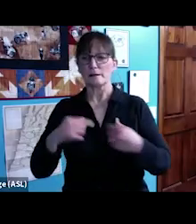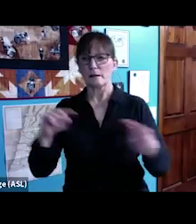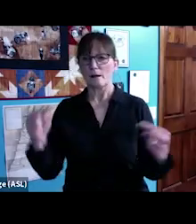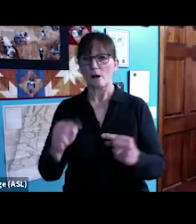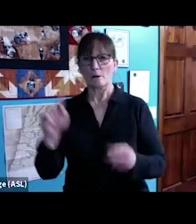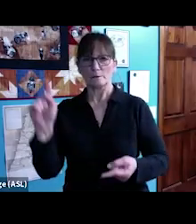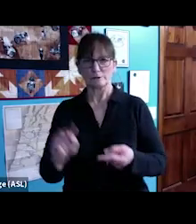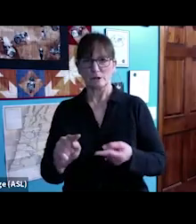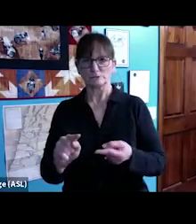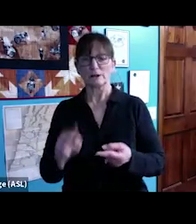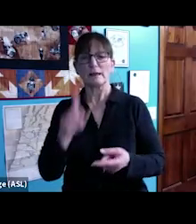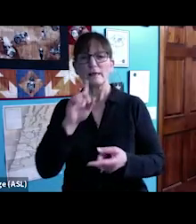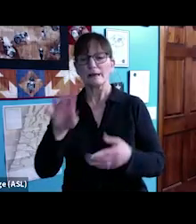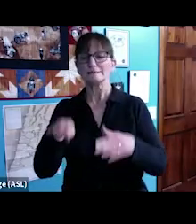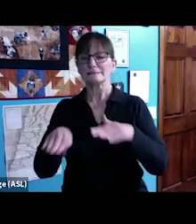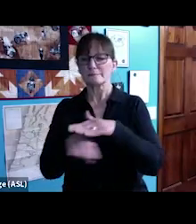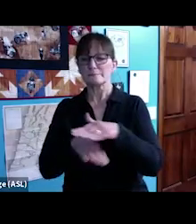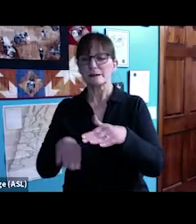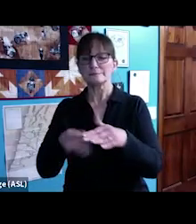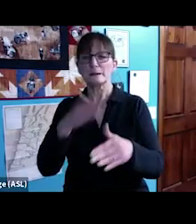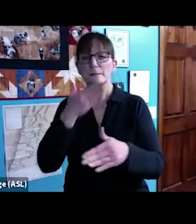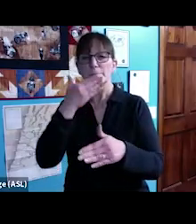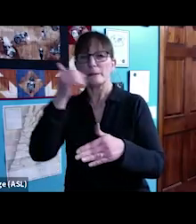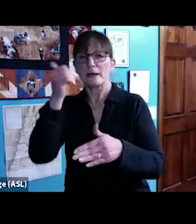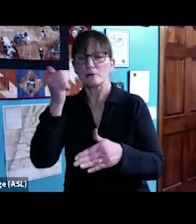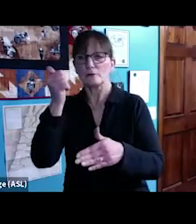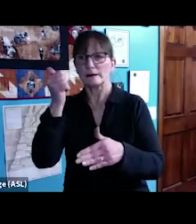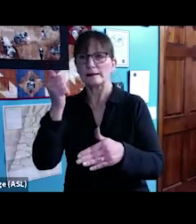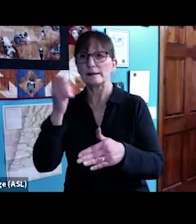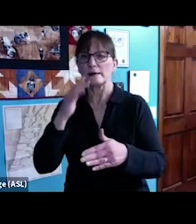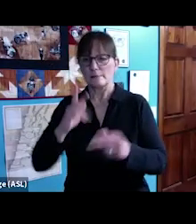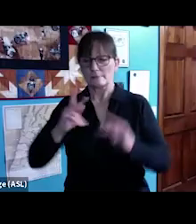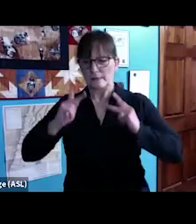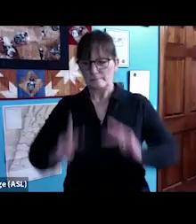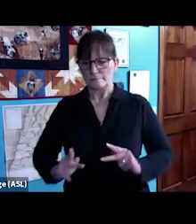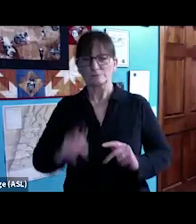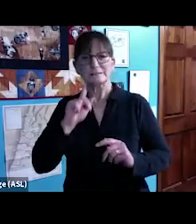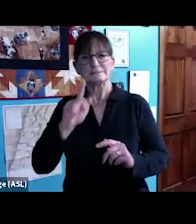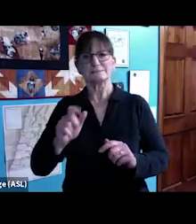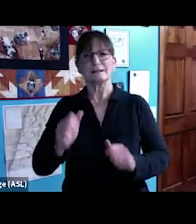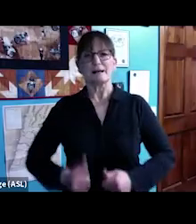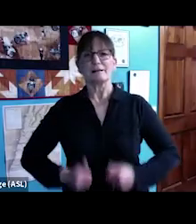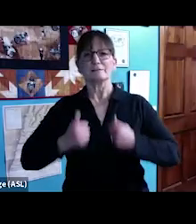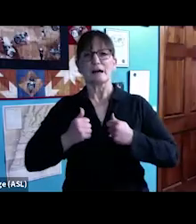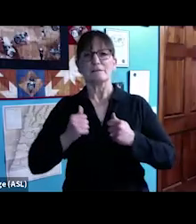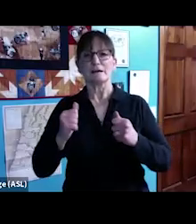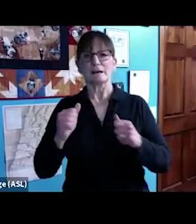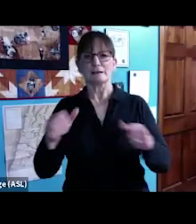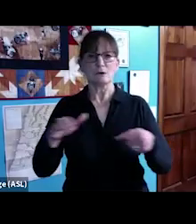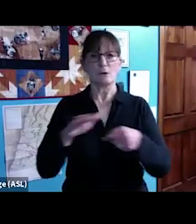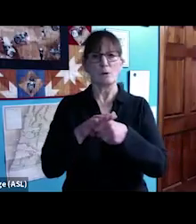ningún plan de SOAR mío es exactamente igual cada vez que se completa.